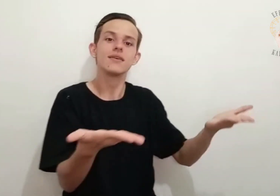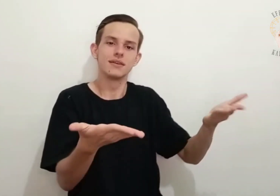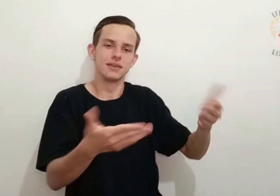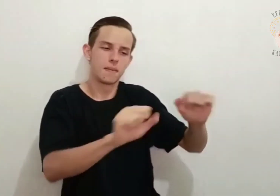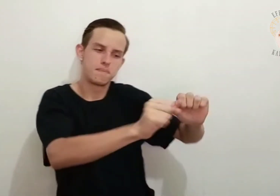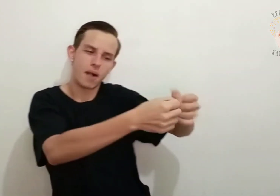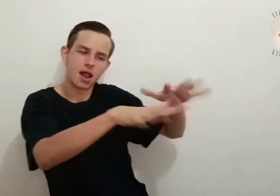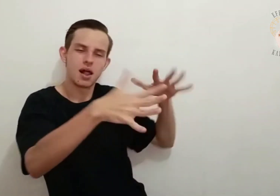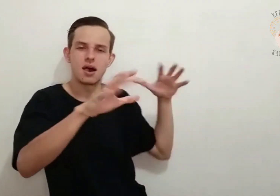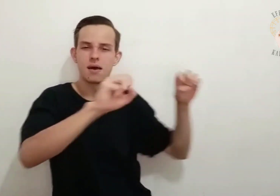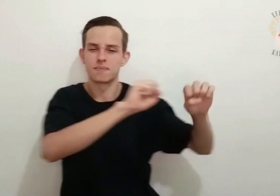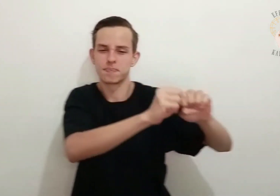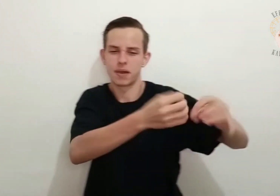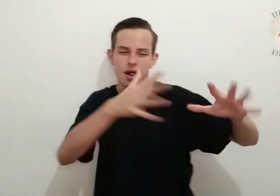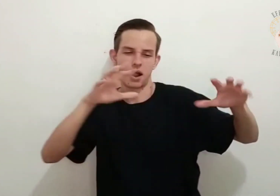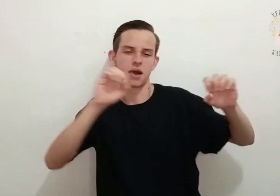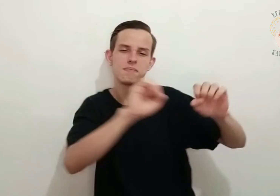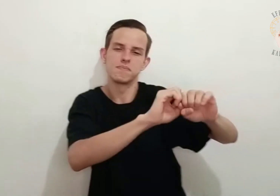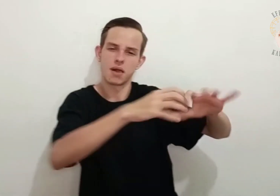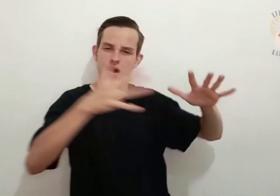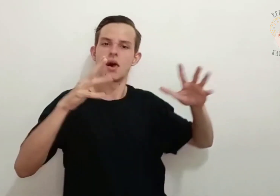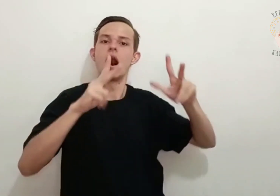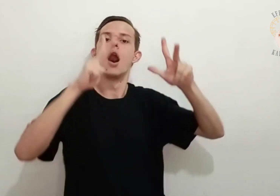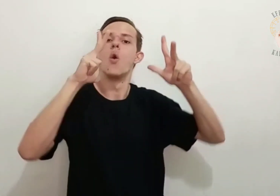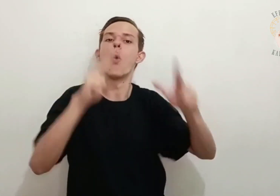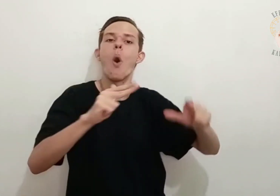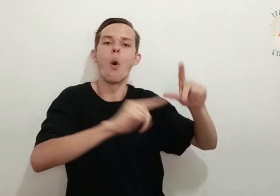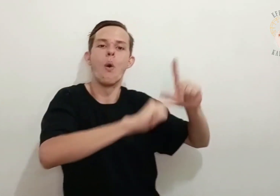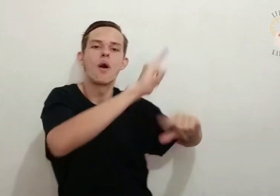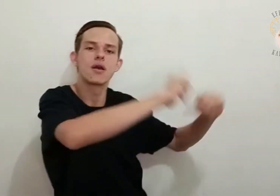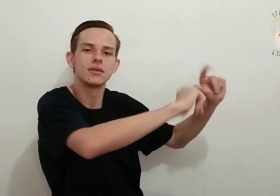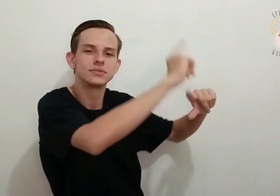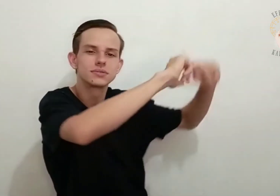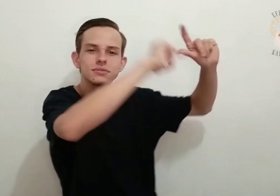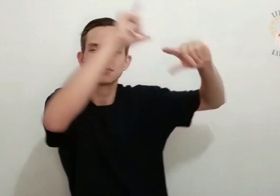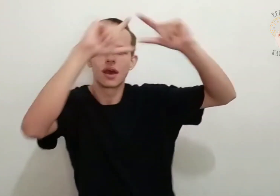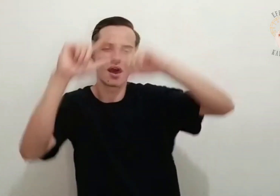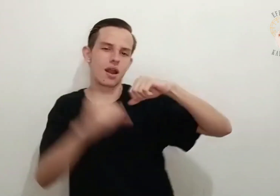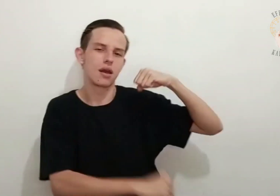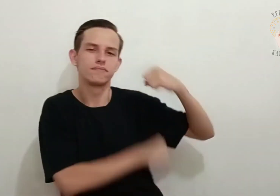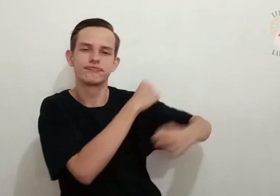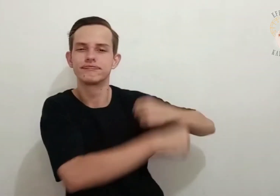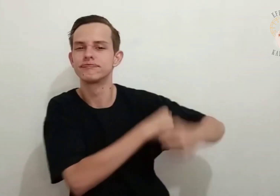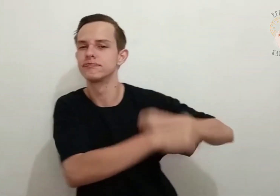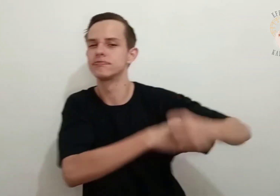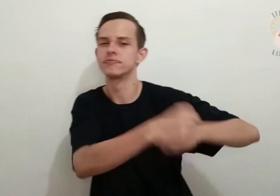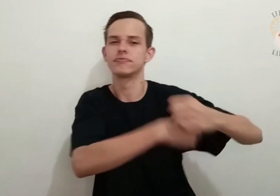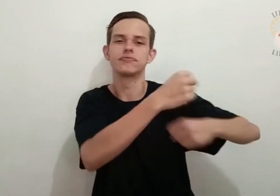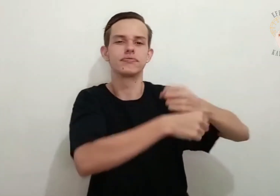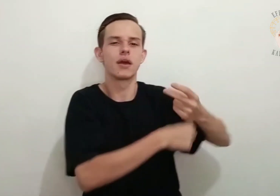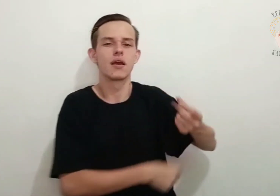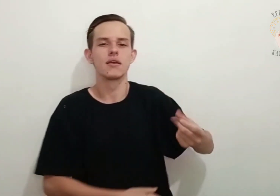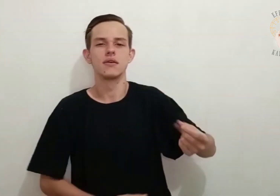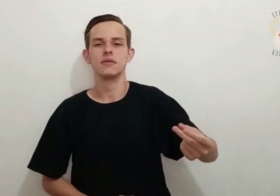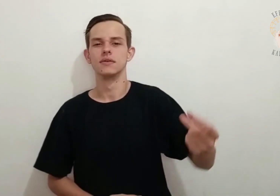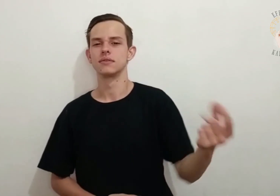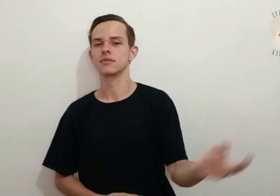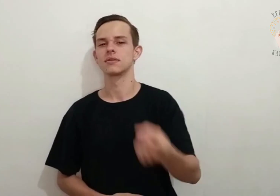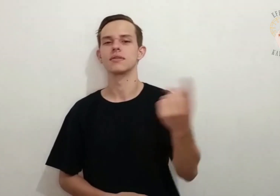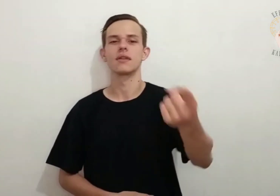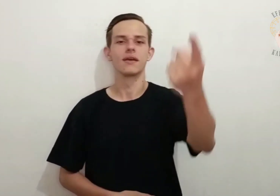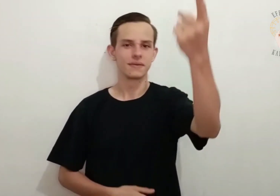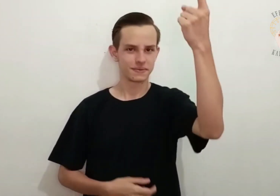e brilharão as estrelas, por toda eternidade.